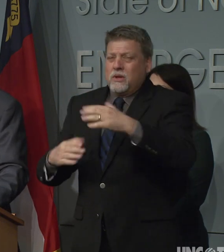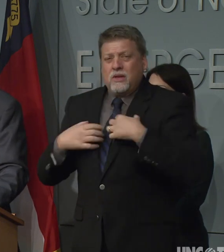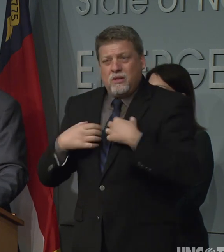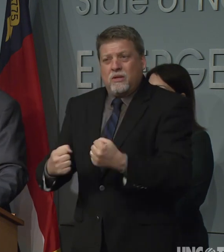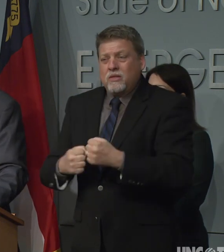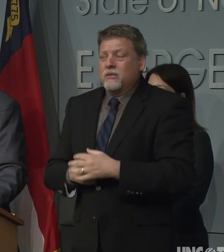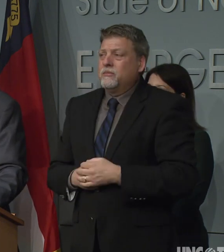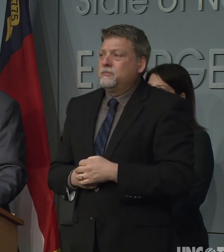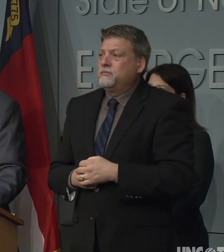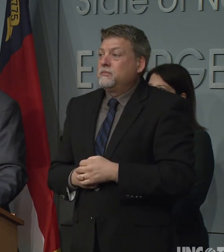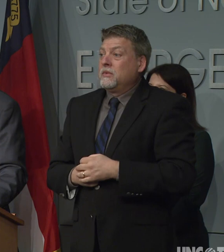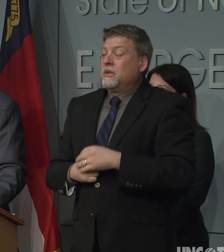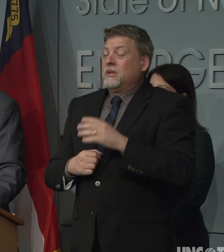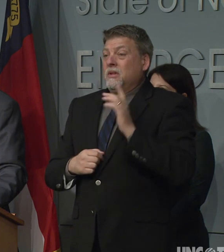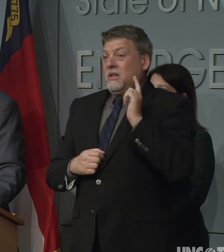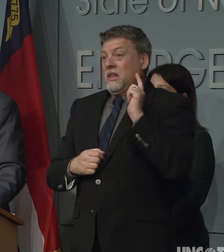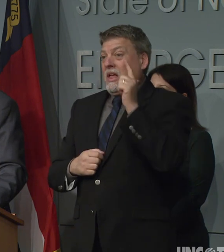introspectiva es perfecta.